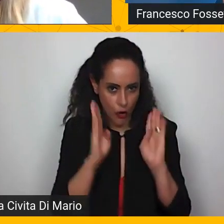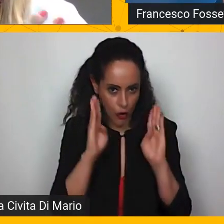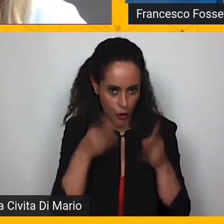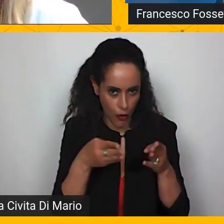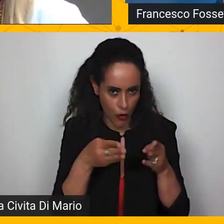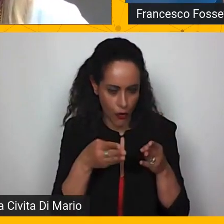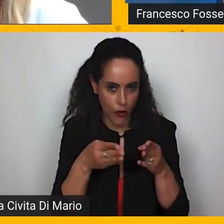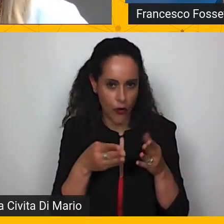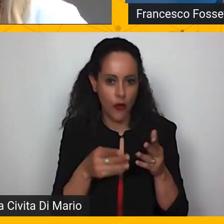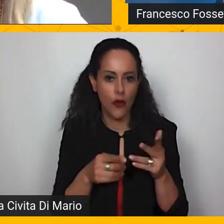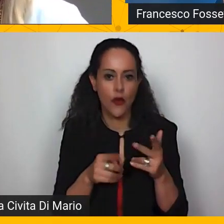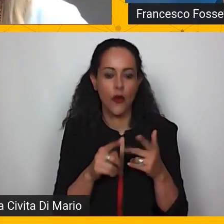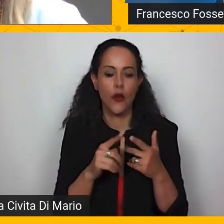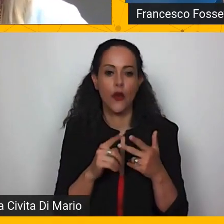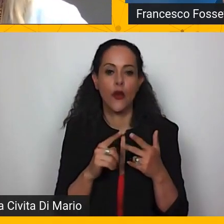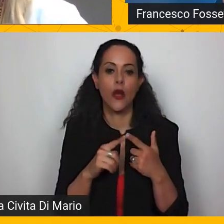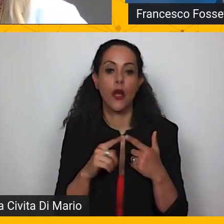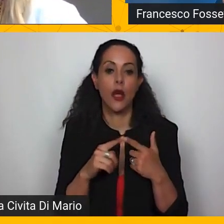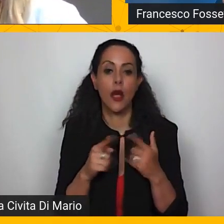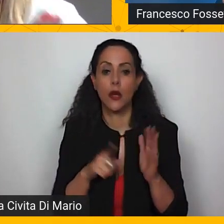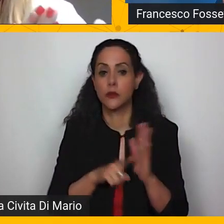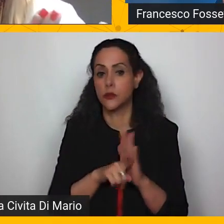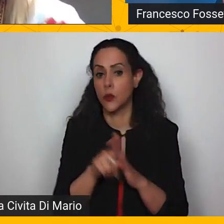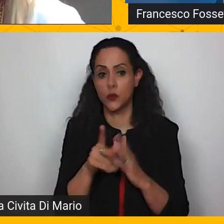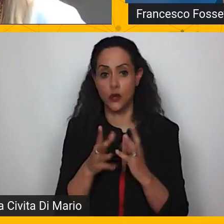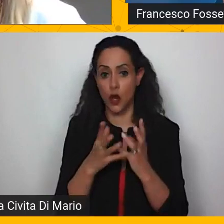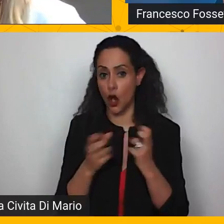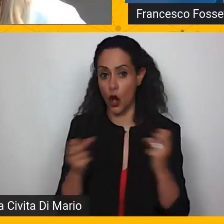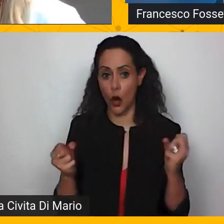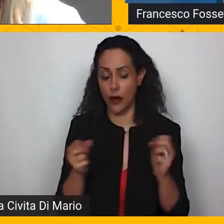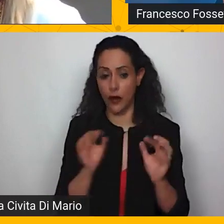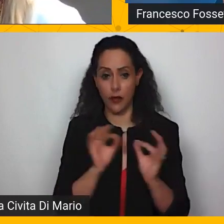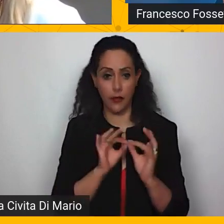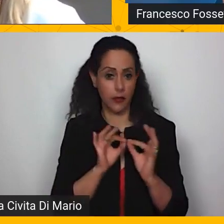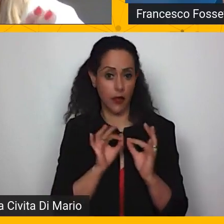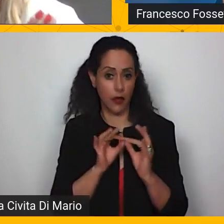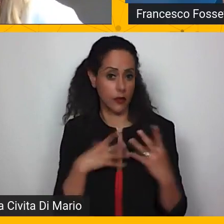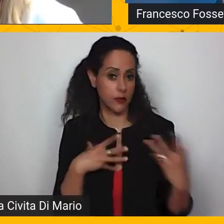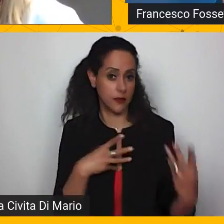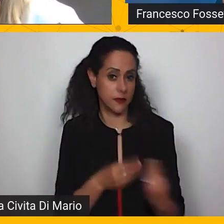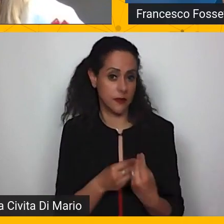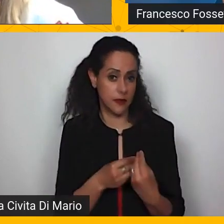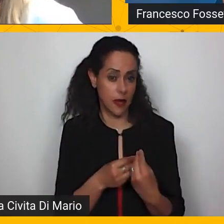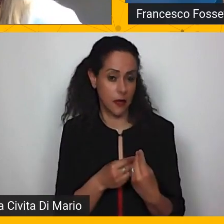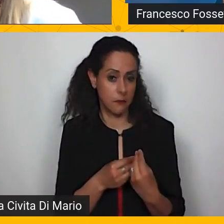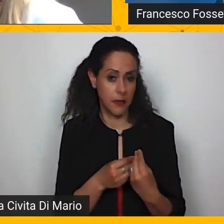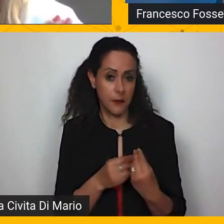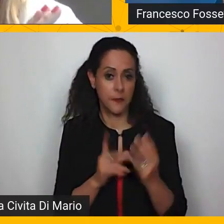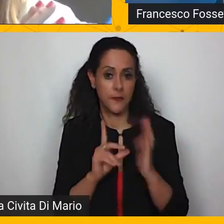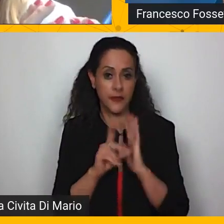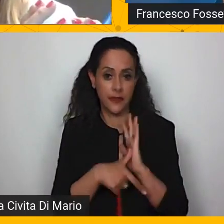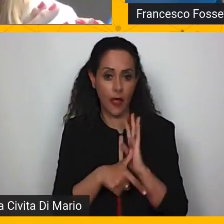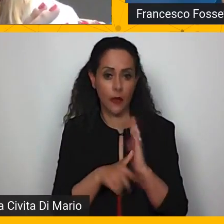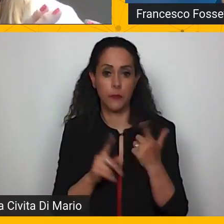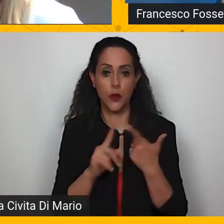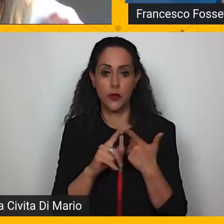soluzione che eh la la soluzione più concreta è quella